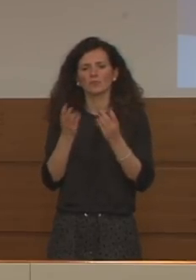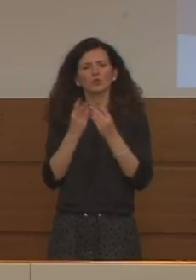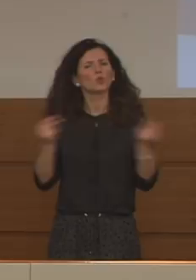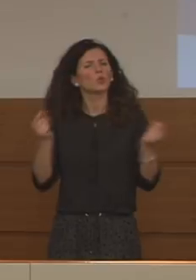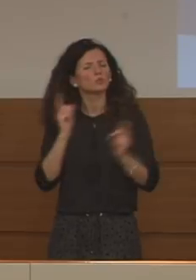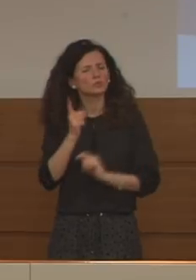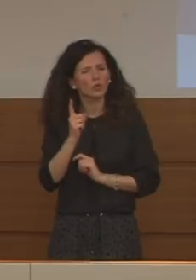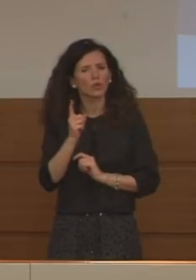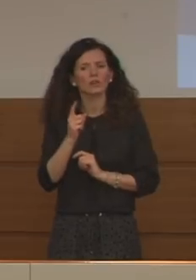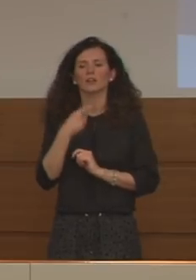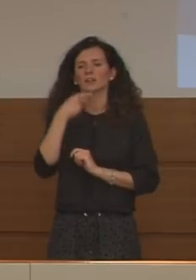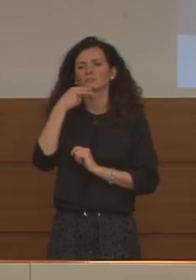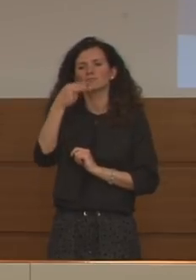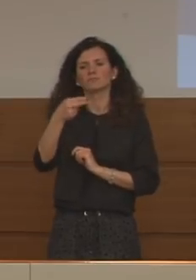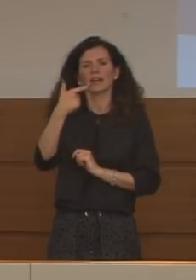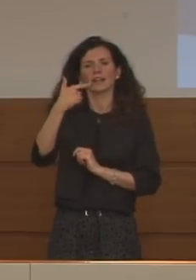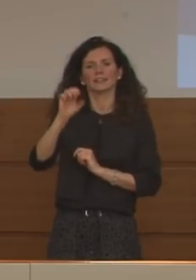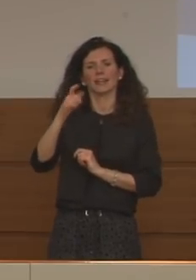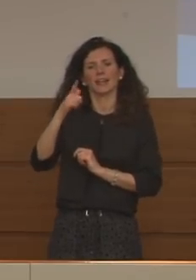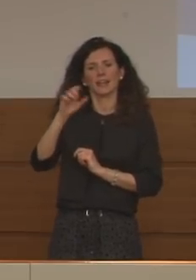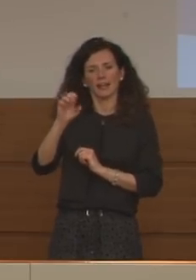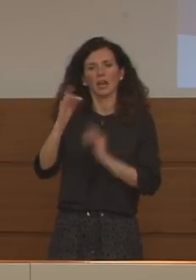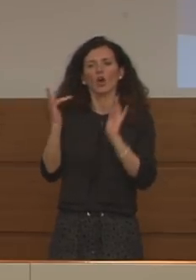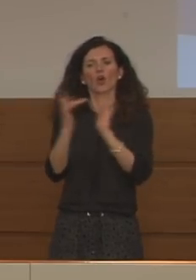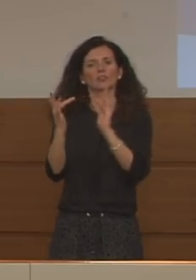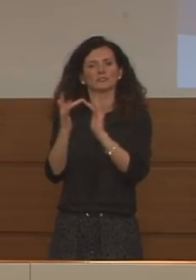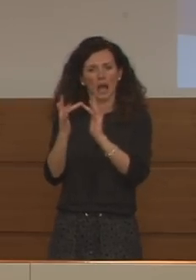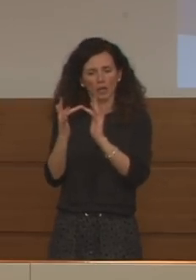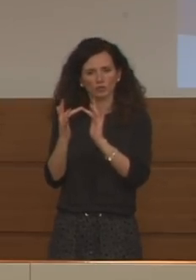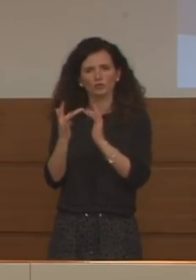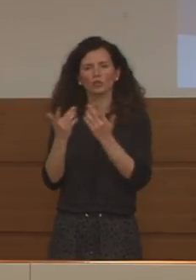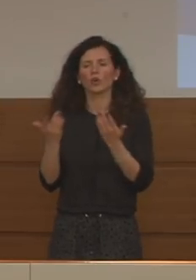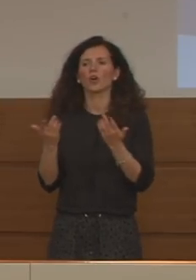di Information Technology che consentano da una parte di monitorizzare